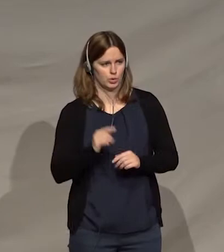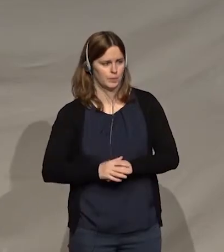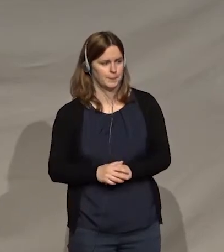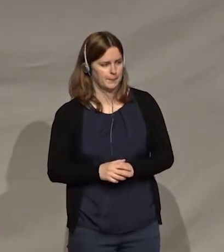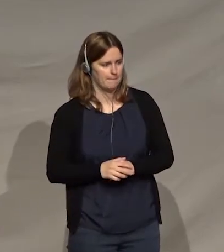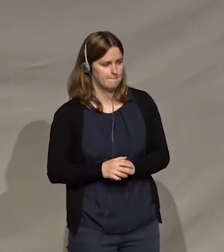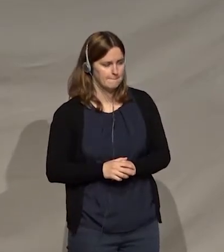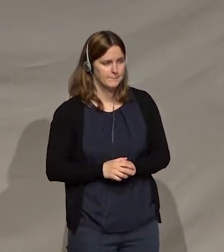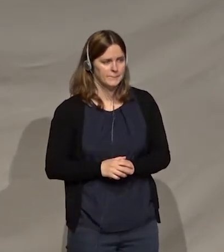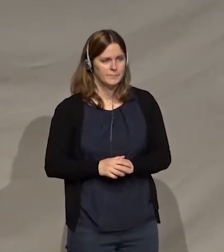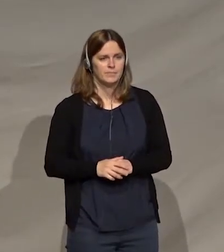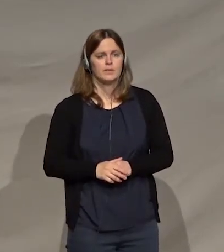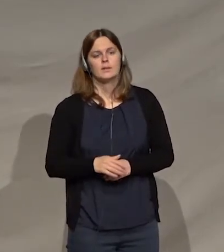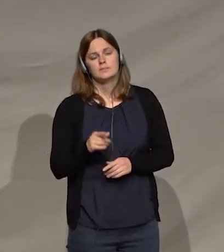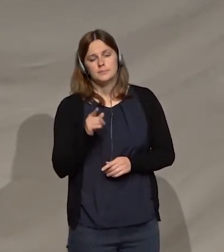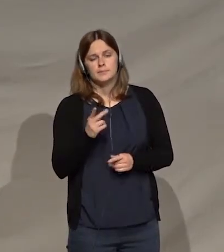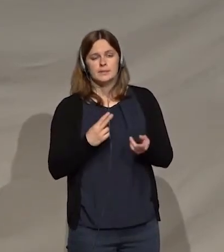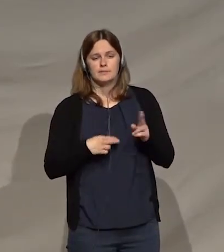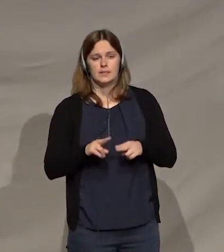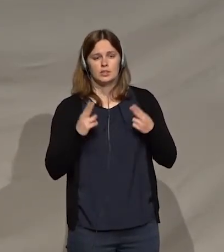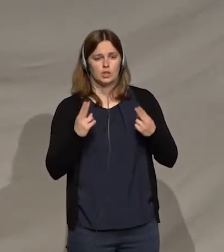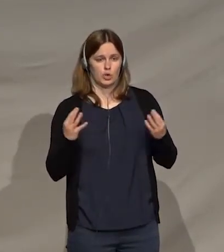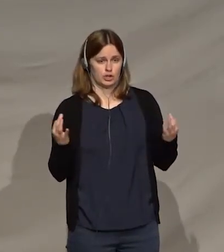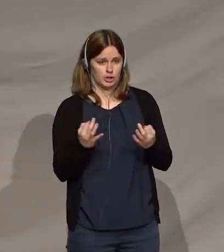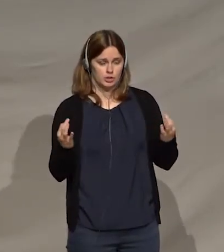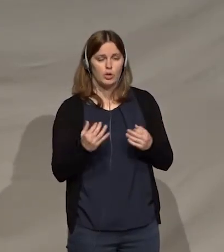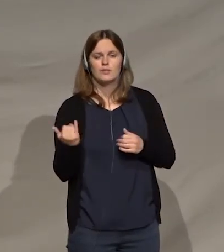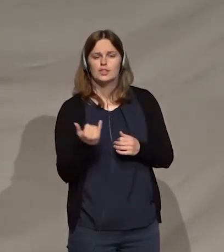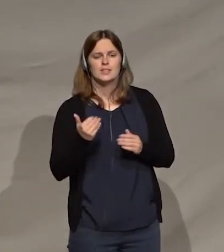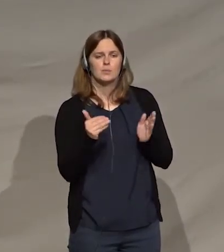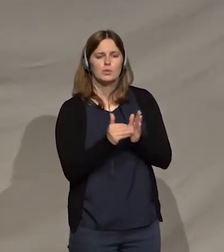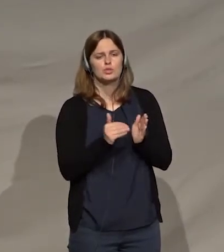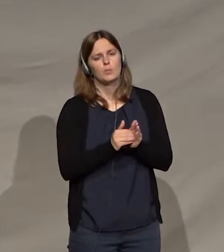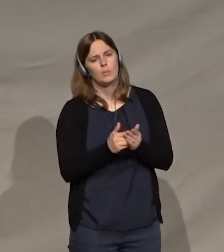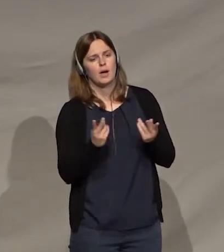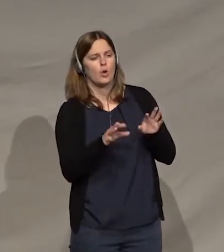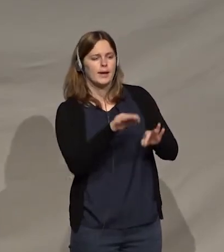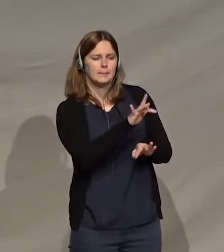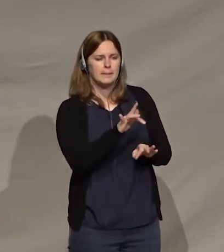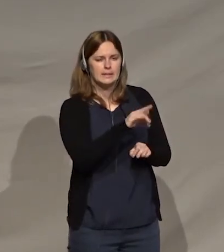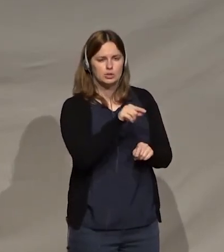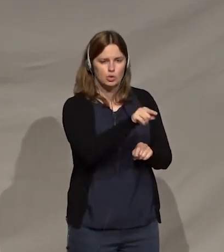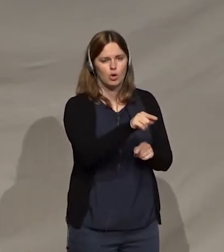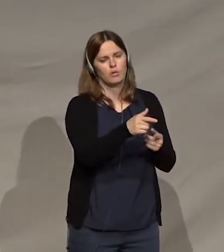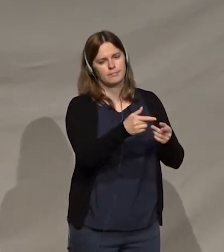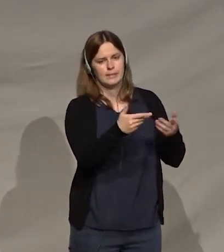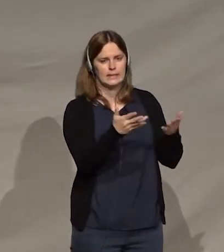že podpoříme český jazyk jak ve smyslu rozpoznání znaků,